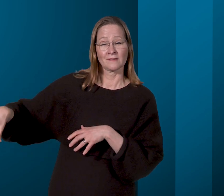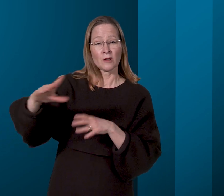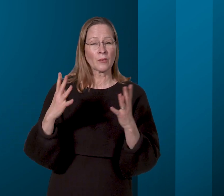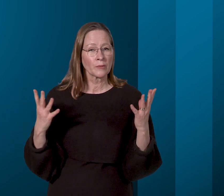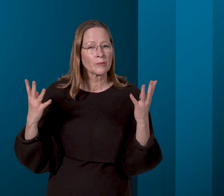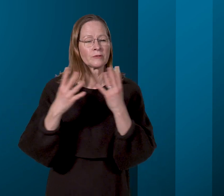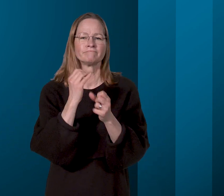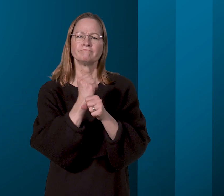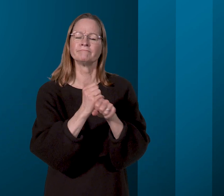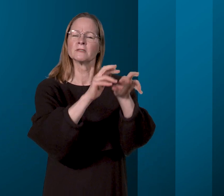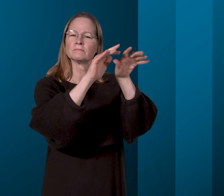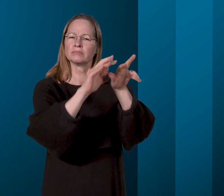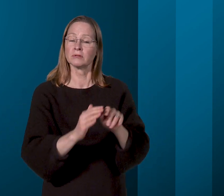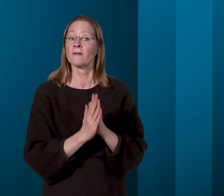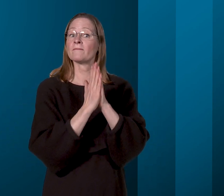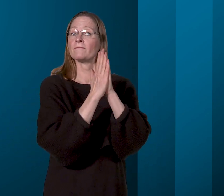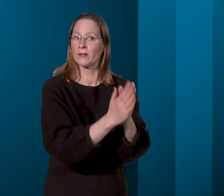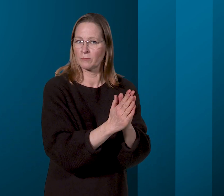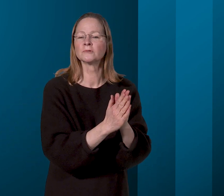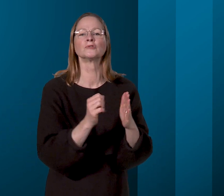ovat kirjoittaneet sosiaali- ja terveys- ministeriölle yhteisen vetoomuksen, -